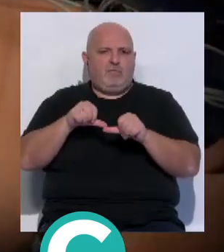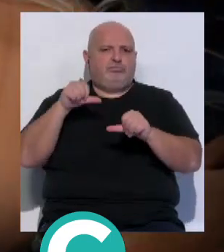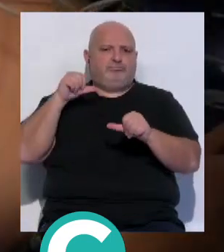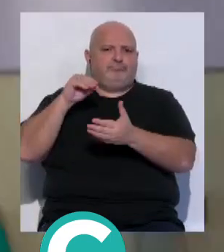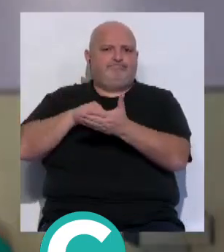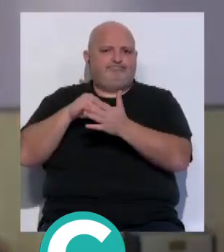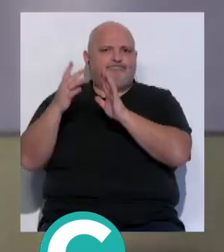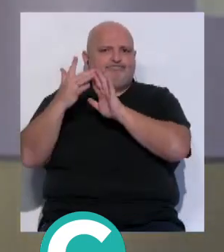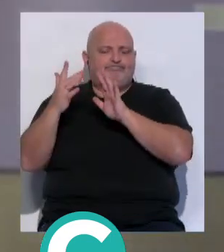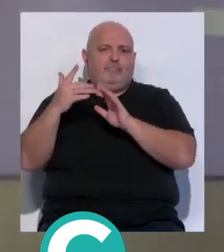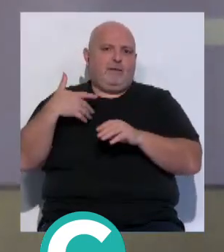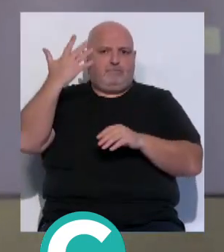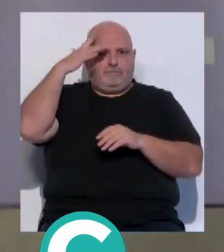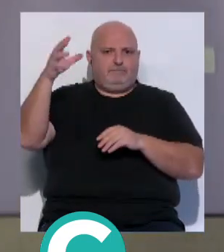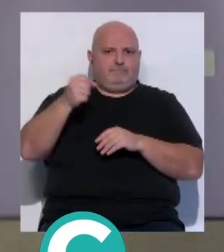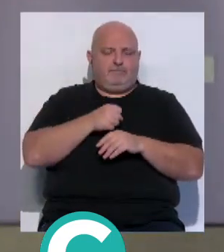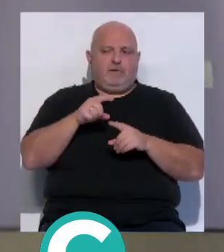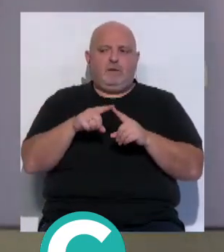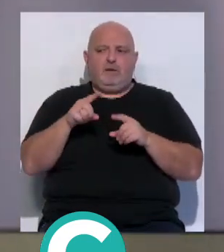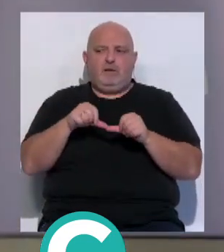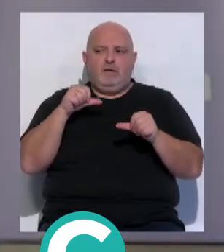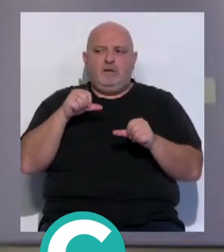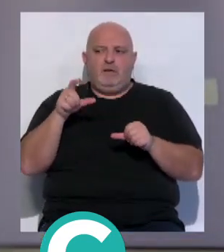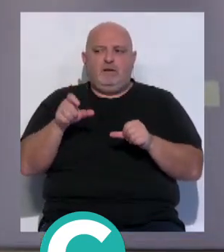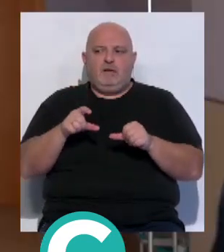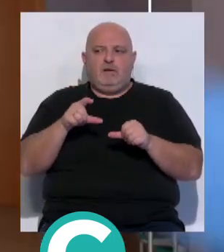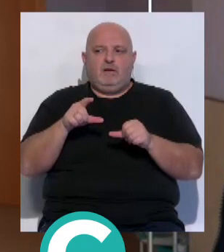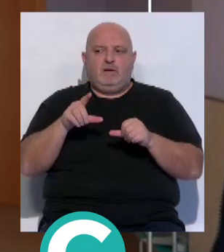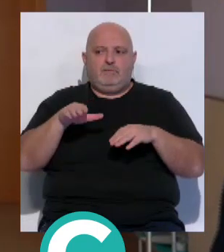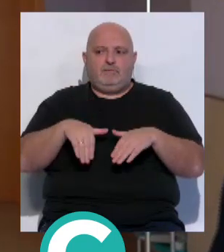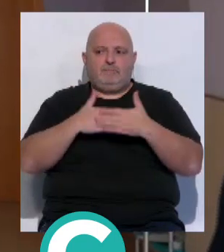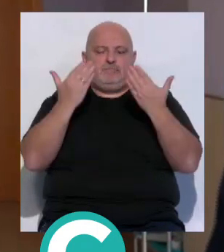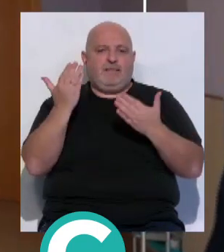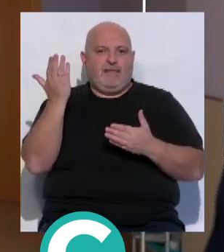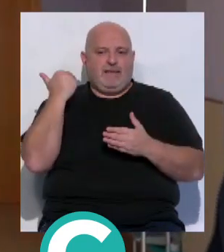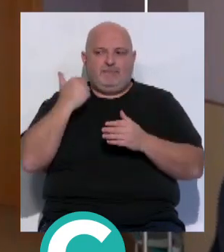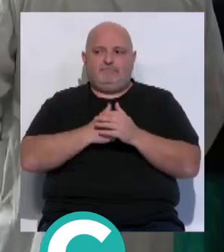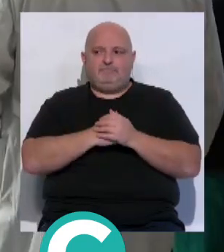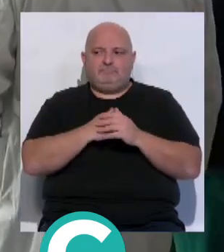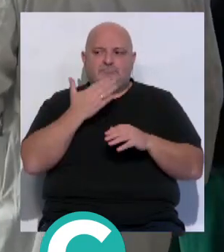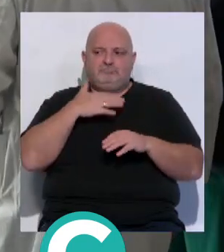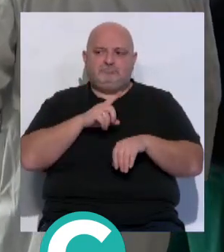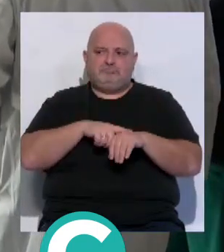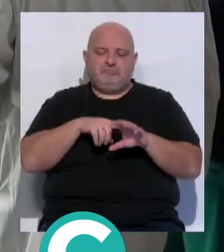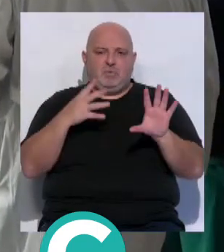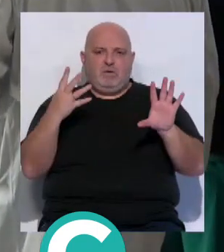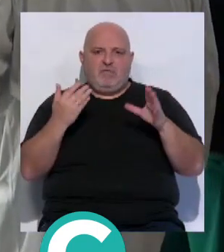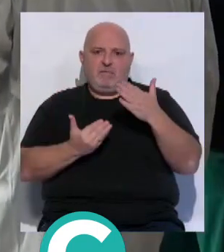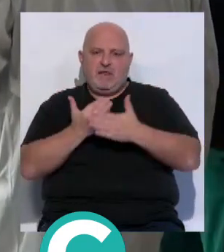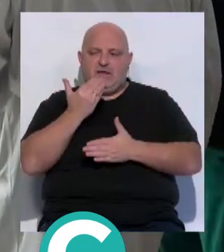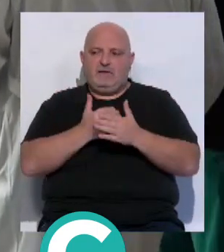ocasiones vemos estas imágenes son de la mañana de ayer sobre las nueve de la mañana el jugador